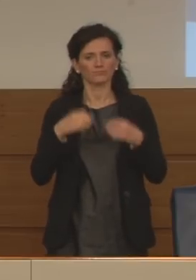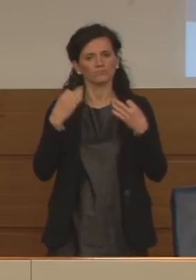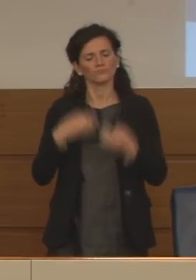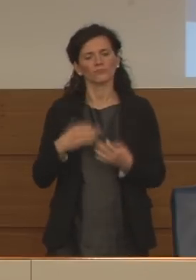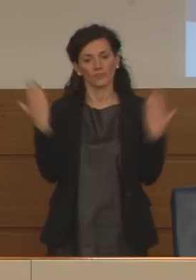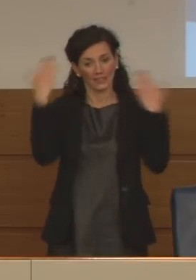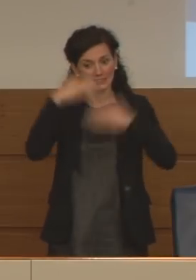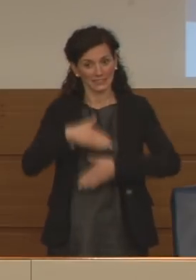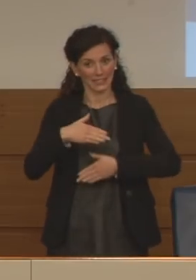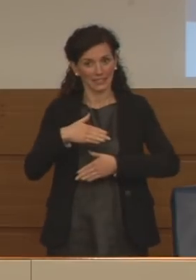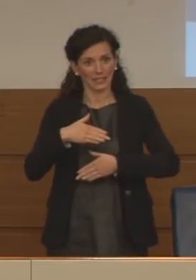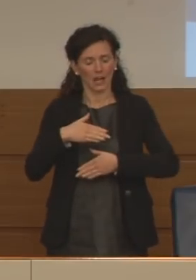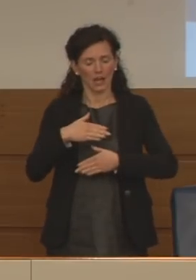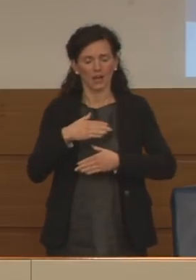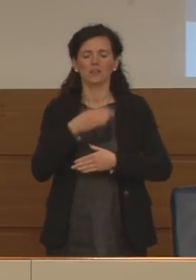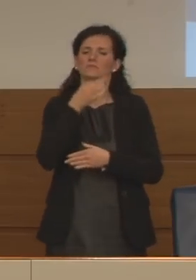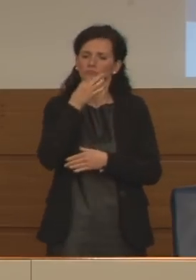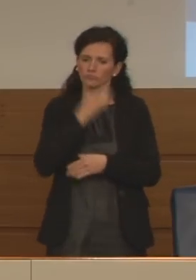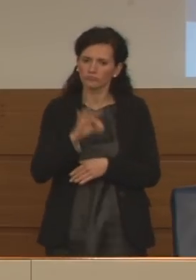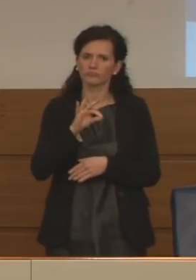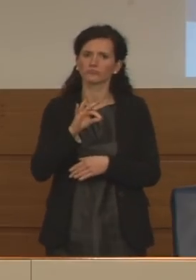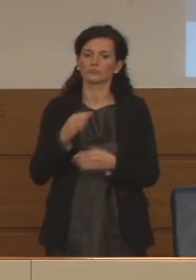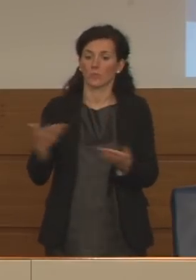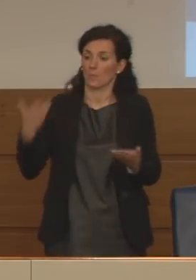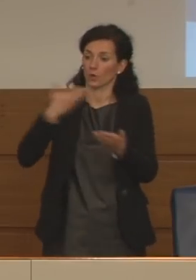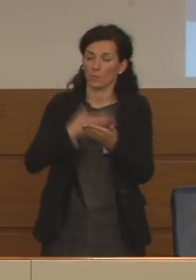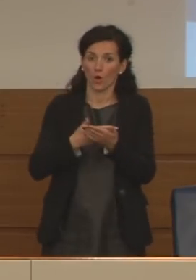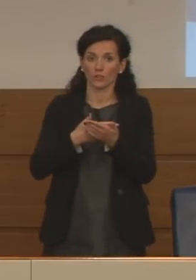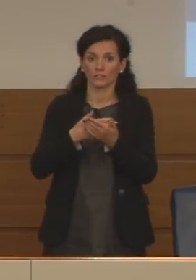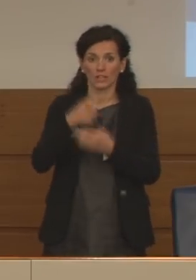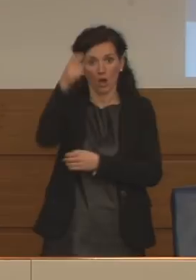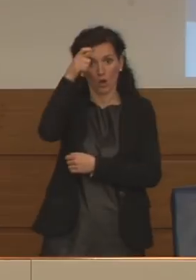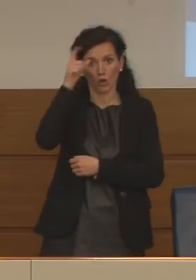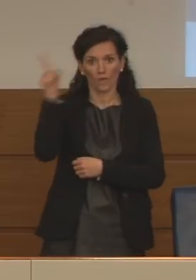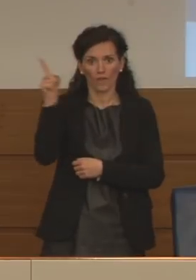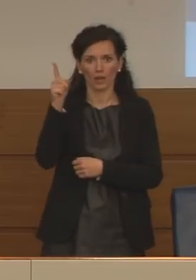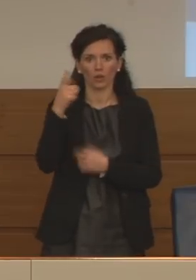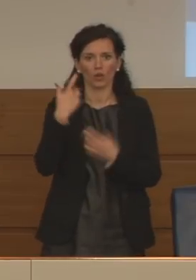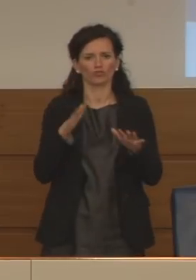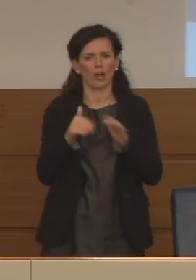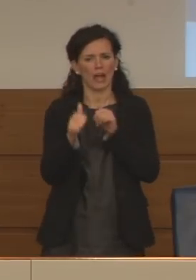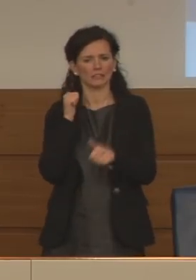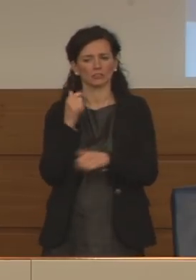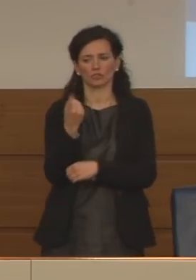da proposta fatta dal Governo e anticipata ieri dal Presidente del